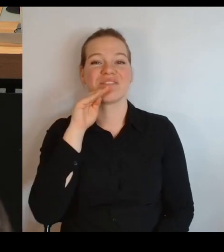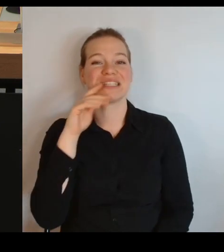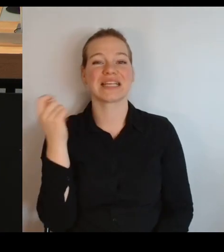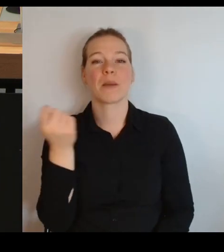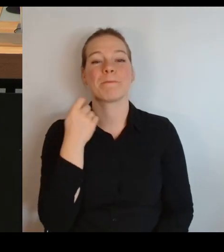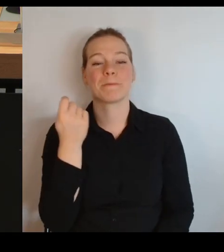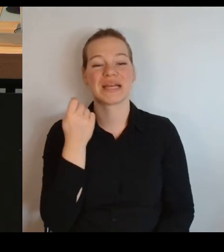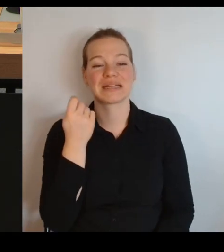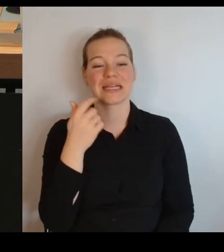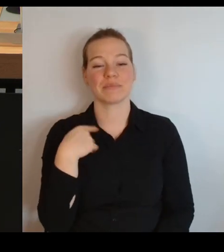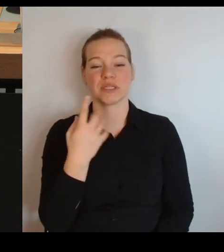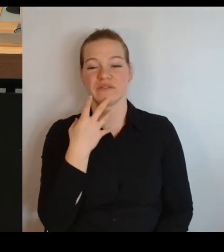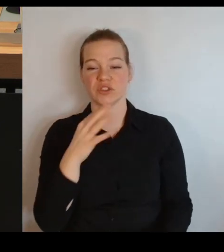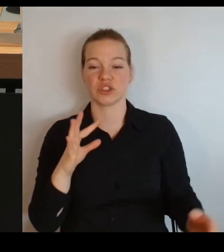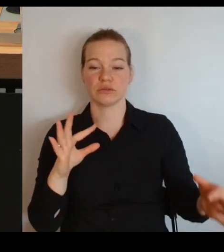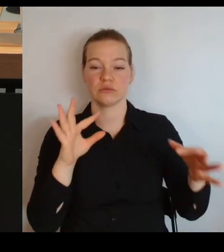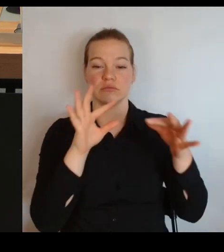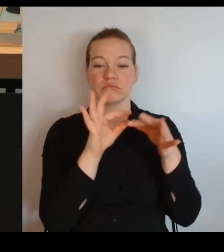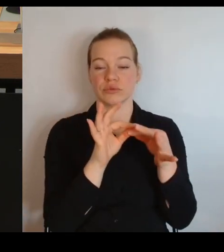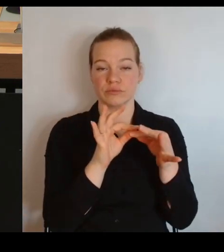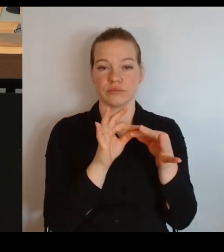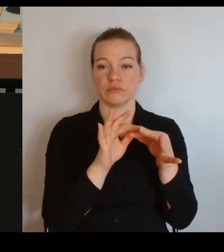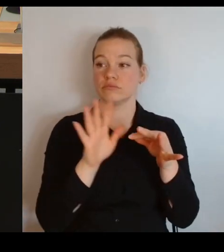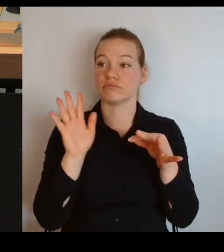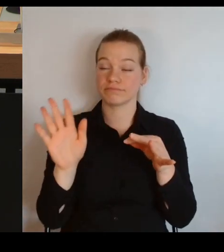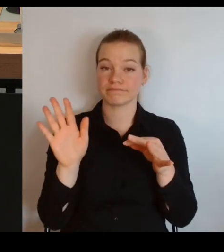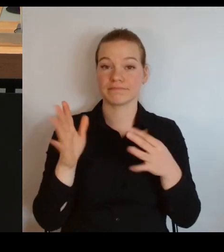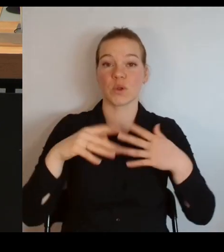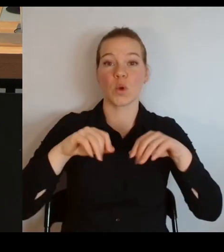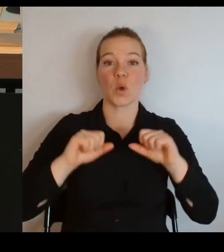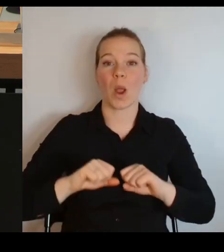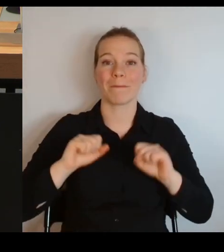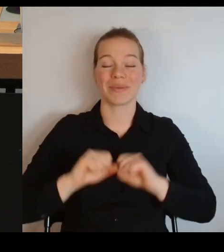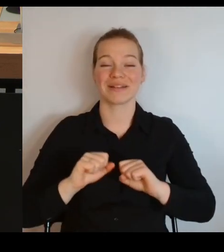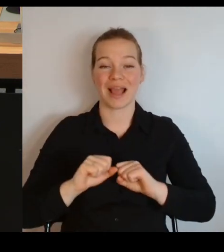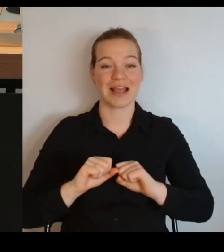international anerkannt und beachtet Deshalb habe ich keine Zweifel, dass